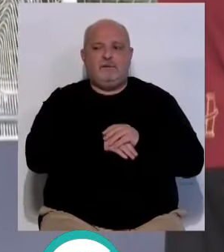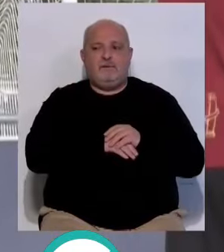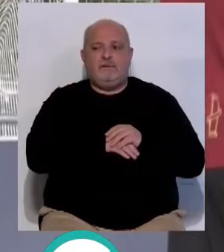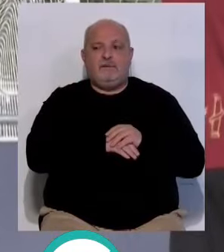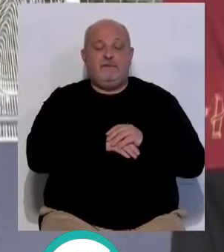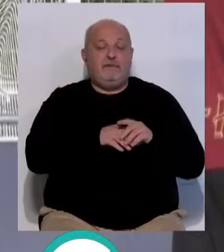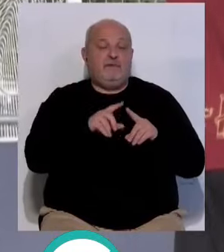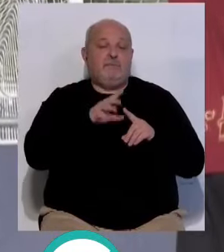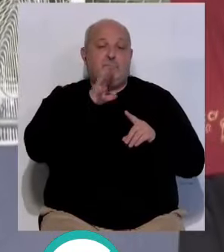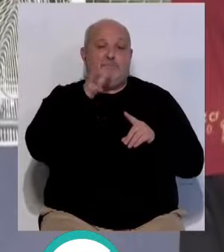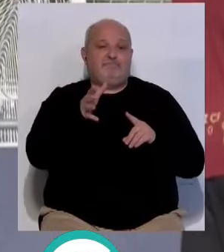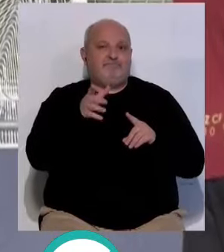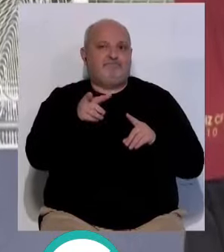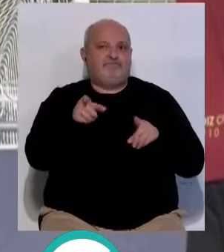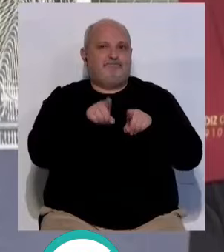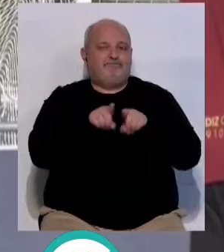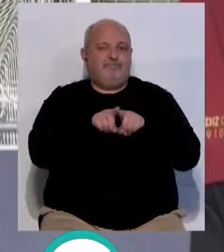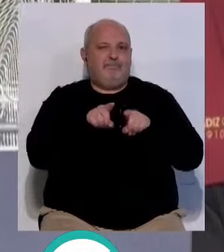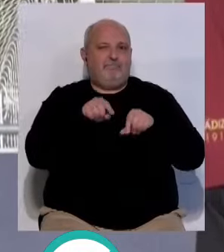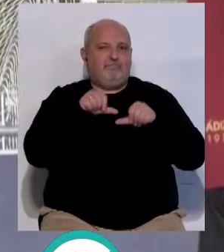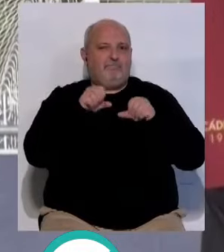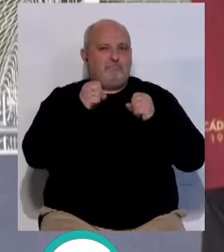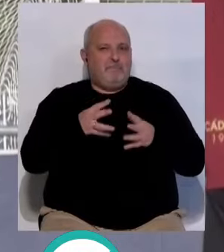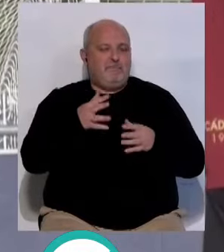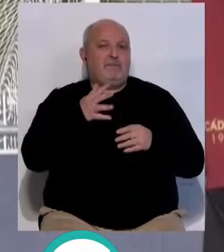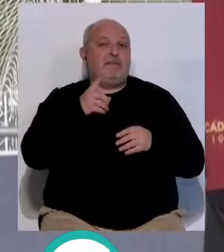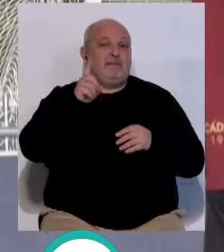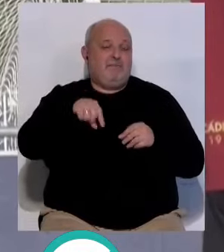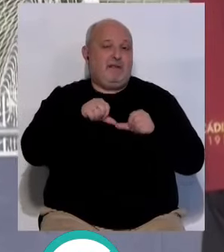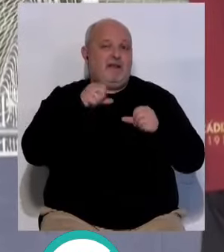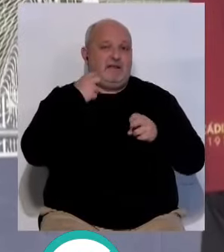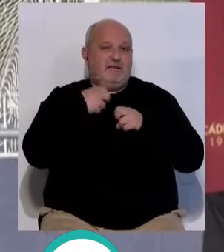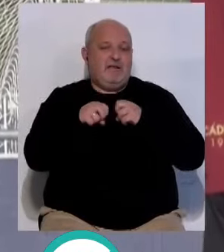creo que es porque no termina de estar porque viene también de una lesión de pubi yo creo